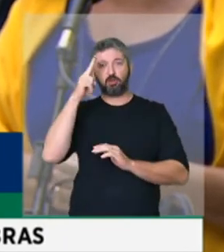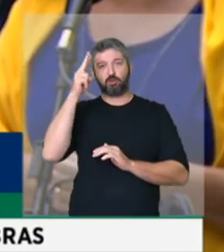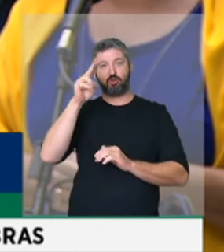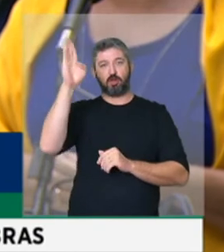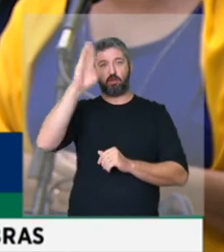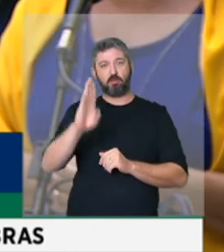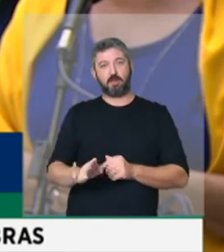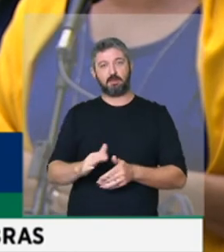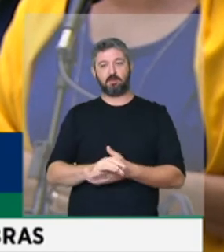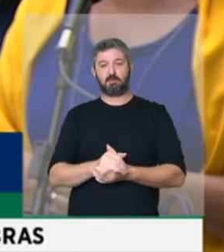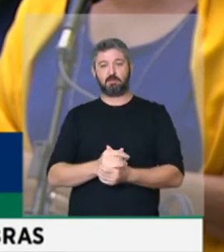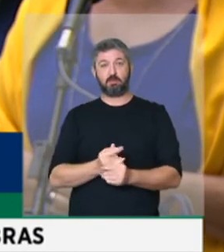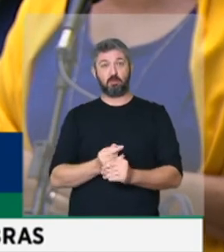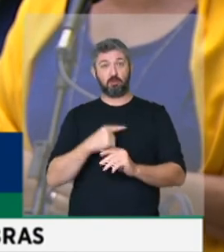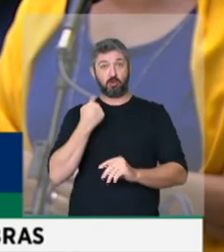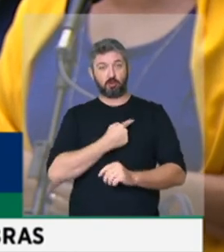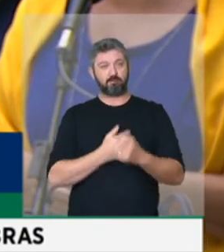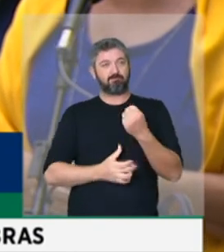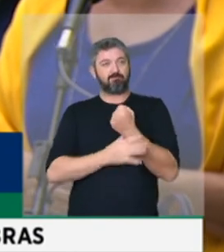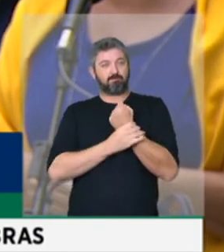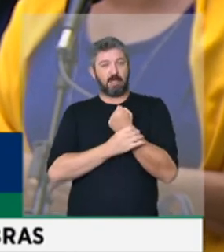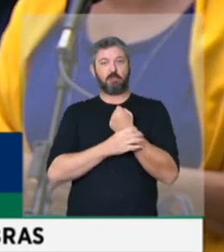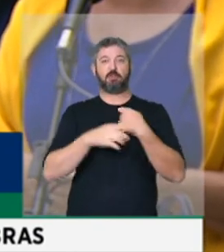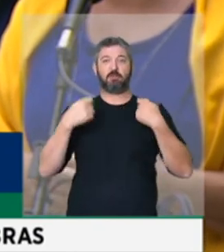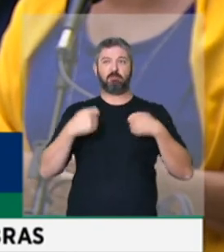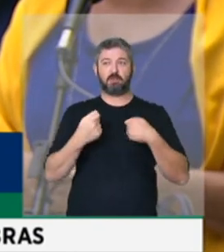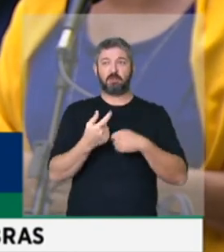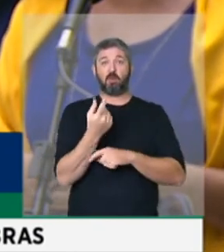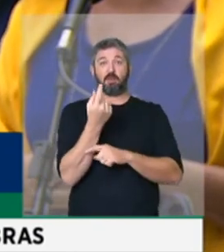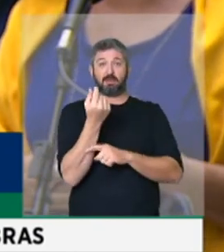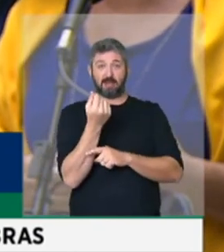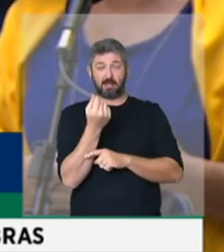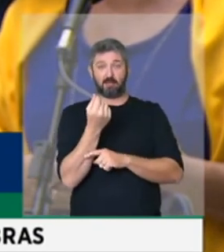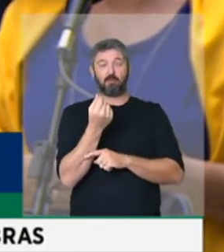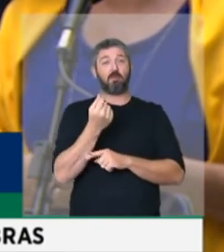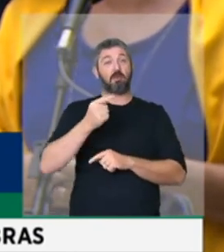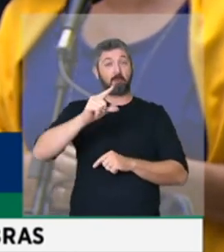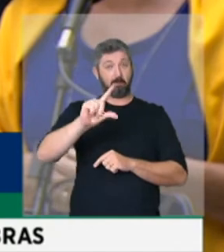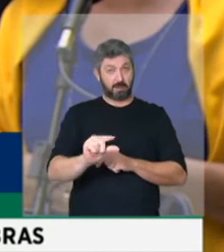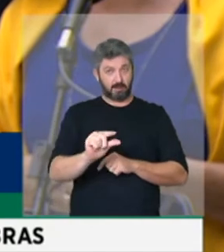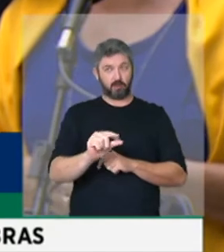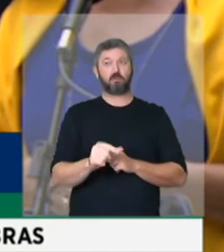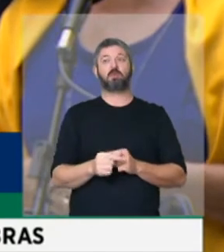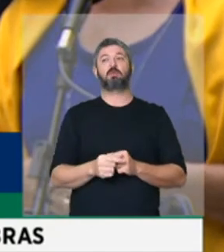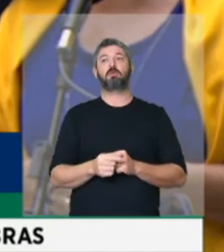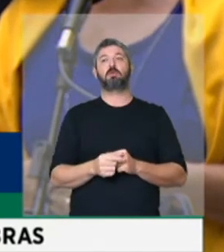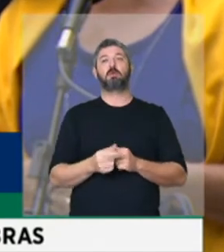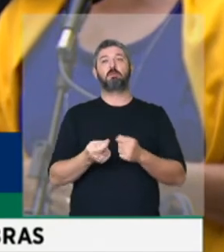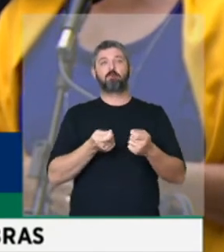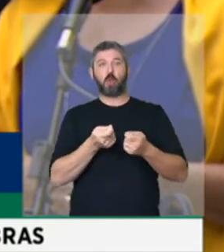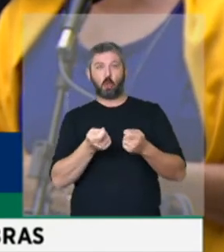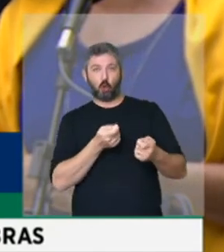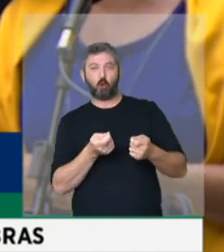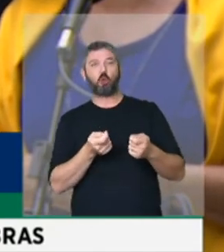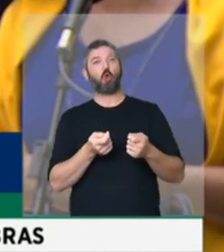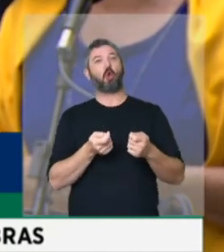DAS MÃOS PRIVADAS DO MERCADO QUE JAMAIS VAI SE PREOCUPAR COM ESSA POPULAÇÃO. ESSA EMPRESA É UM EMPRESA QUE FAZ PARTE DA HISTÓRIA DESTE PAÍ